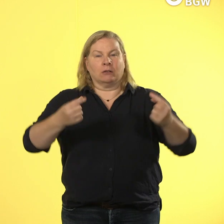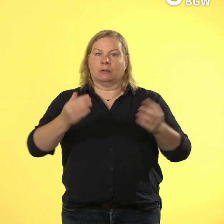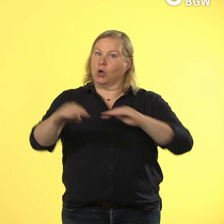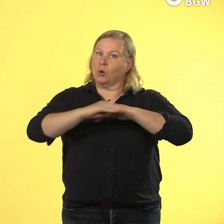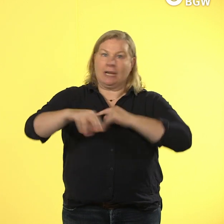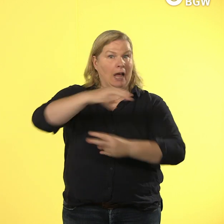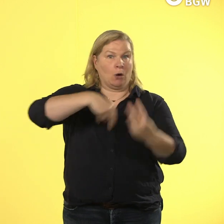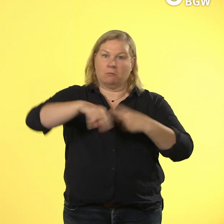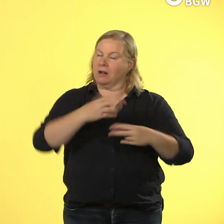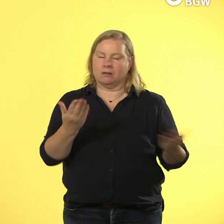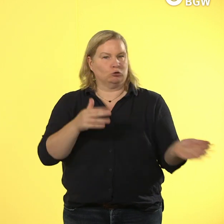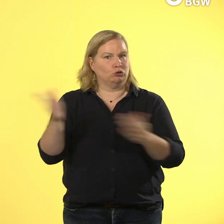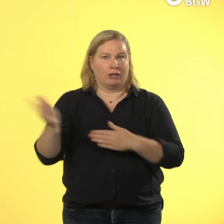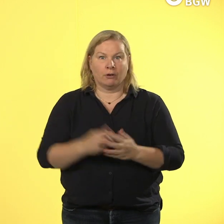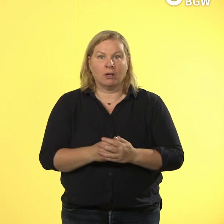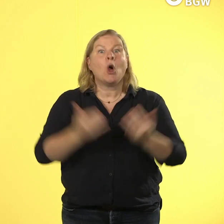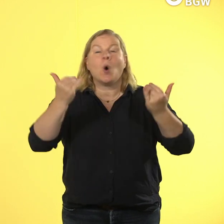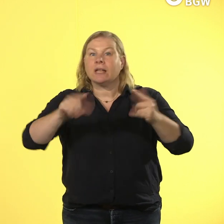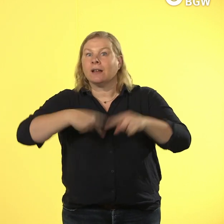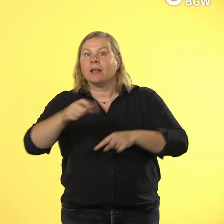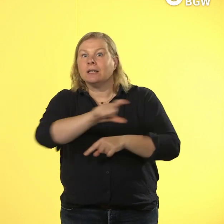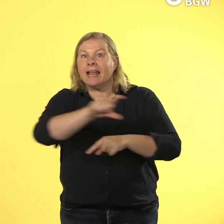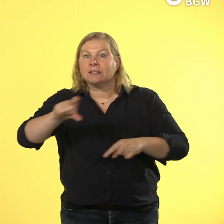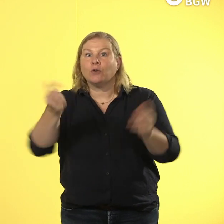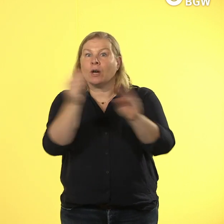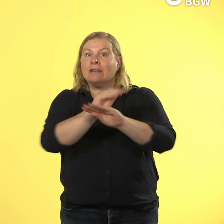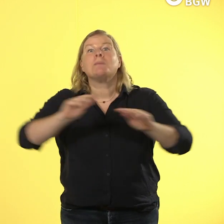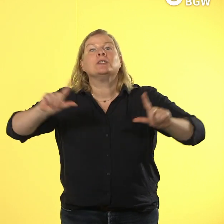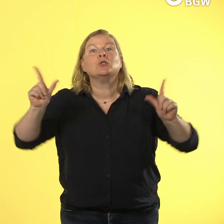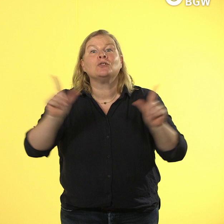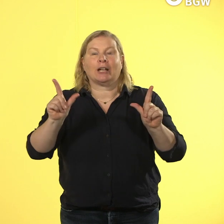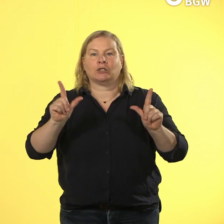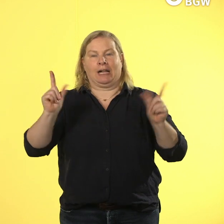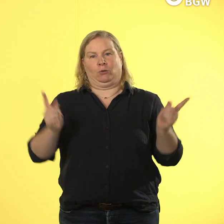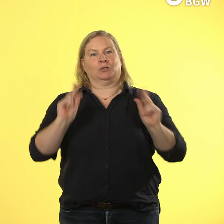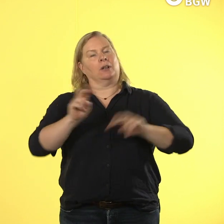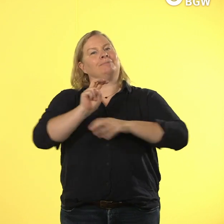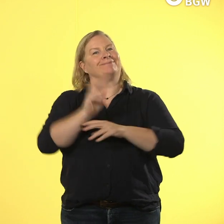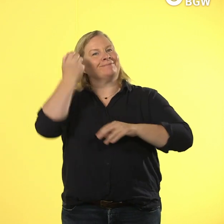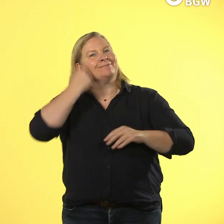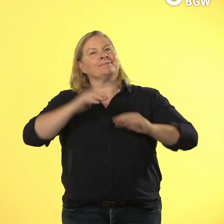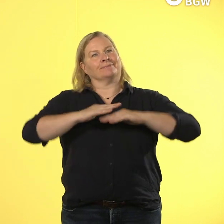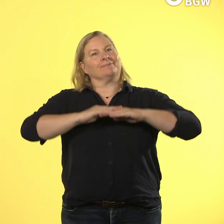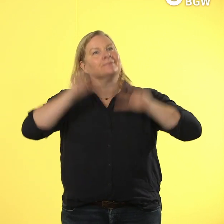der Informationsveranstaltung zum Paradigmenwechsel. Und auch Sie in dieser intensiv-pädagogischen